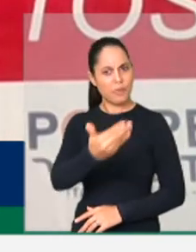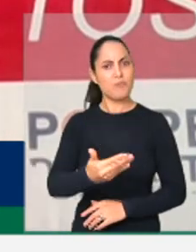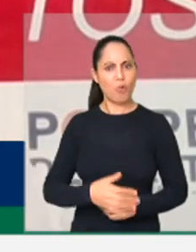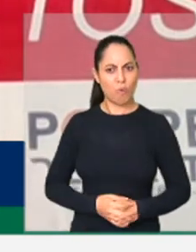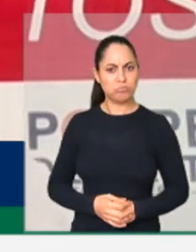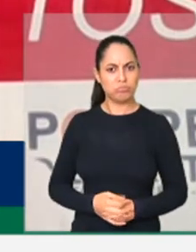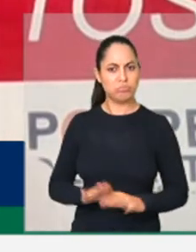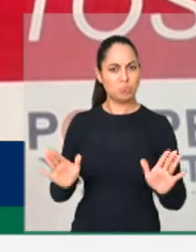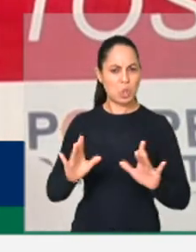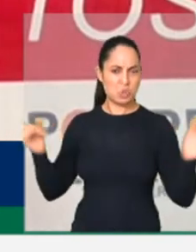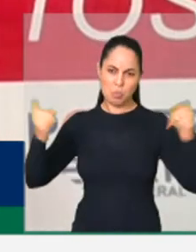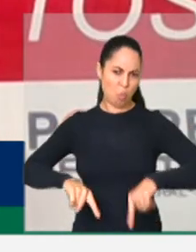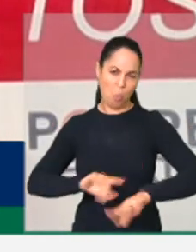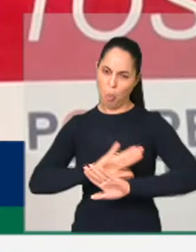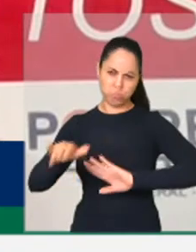MEDIDA PROVISÓRIA, ELE É RAZOÁVEL, DIANTE DAS